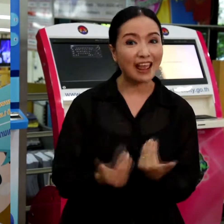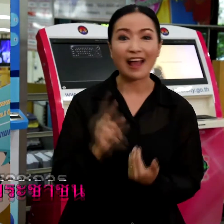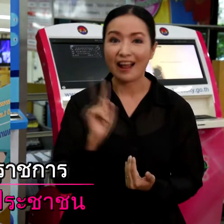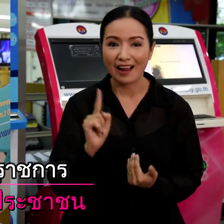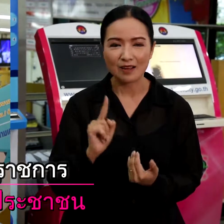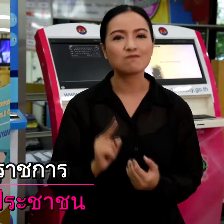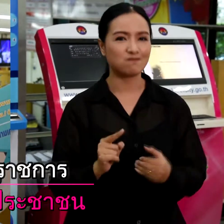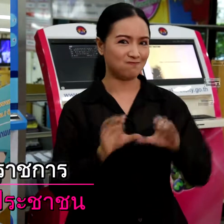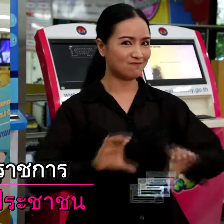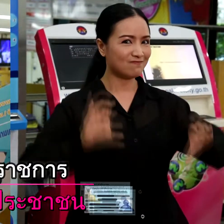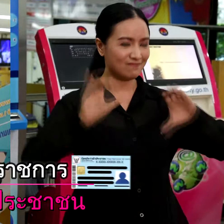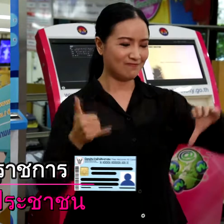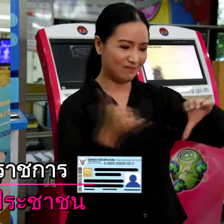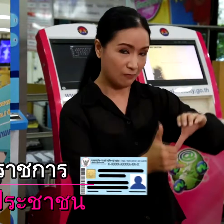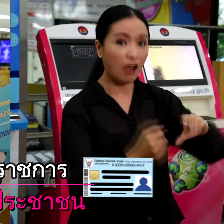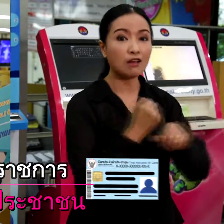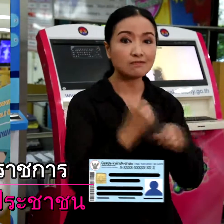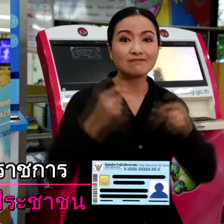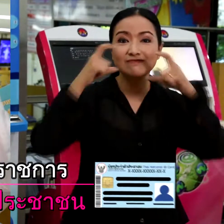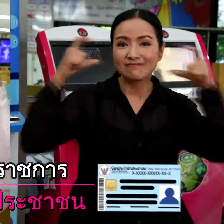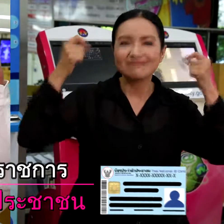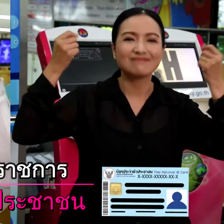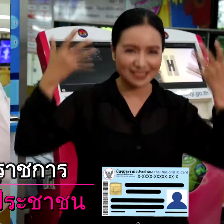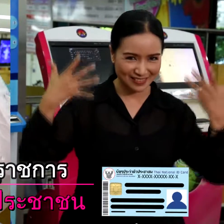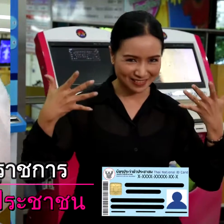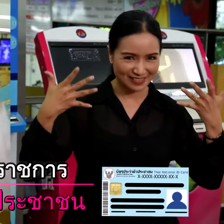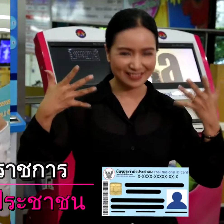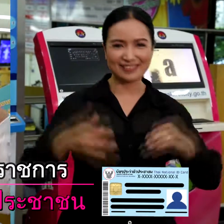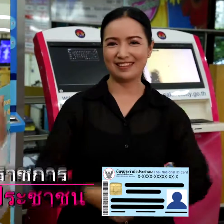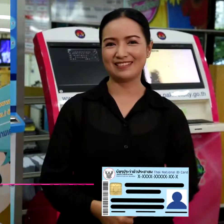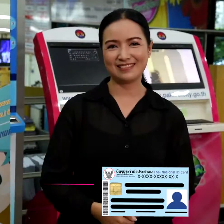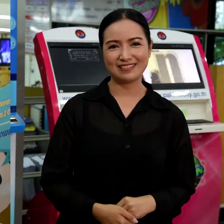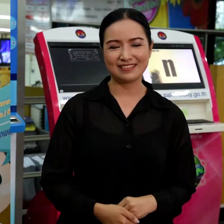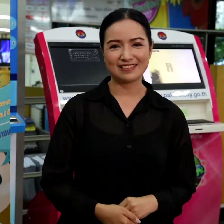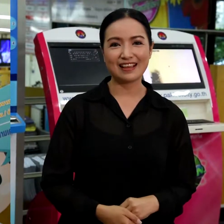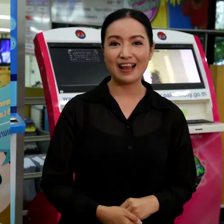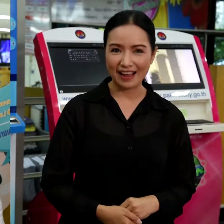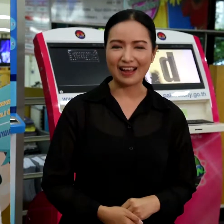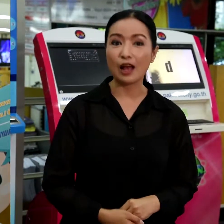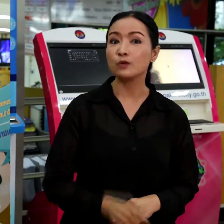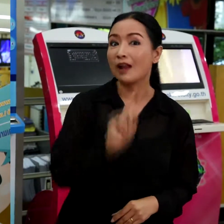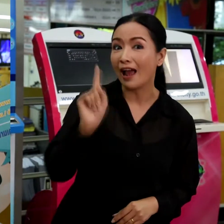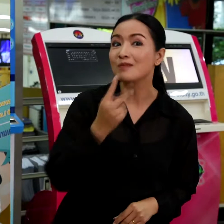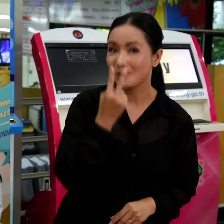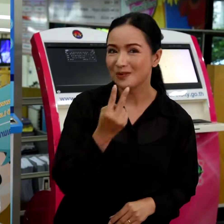การติดต่อหน่วยงานราชกการเพื่อทำบัตรประชาช น เราไปหาจุดทำบัตรกันดีกว่าครับ